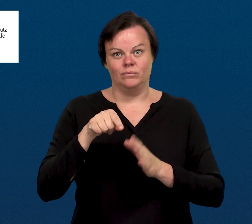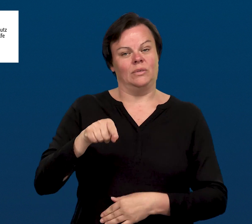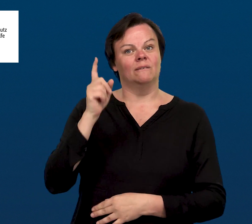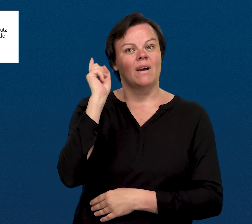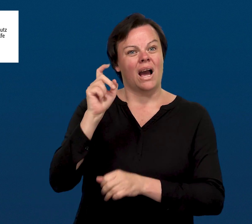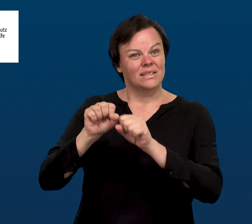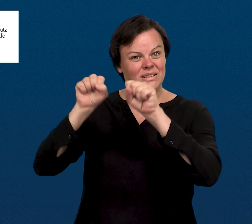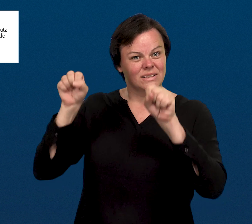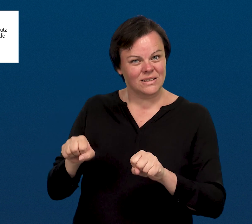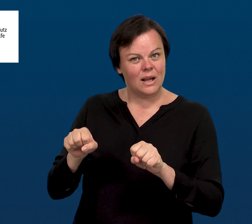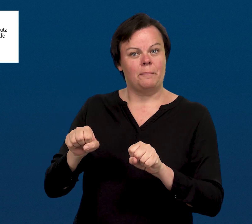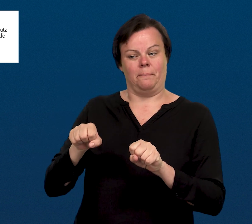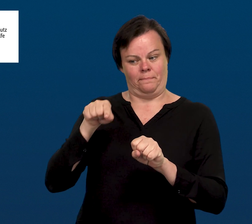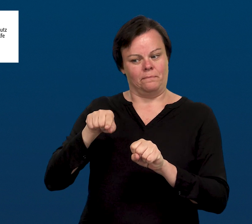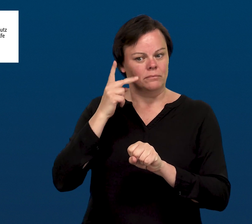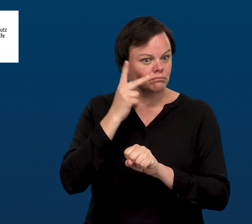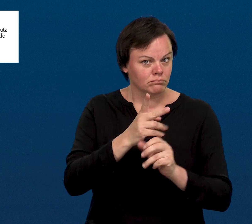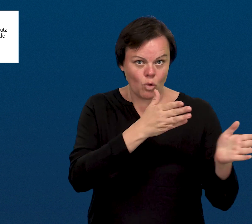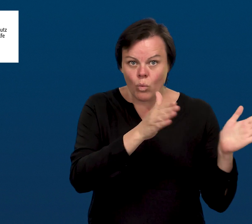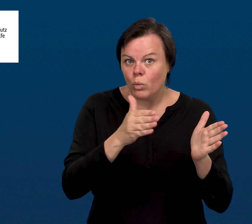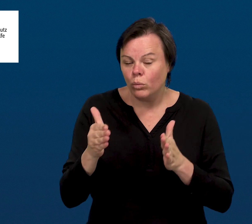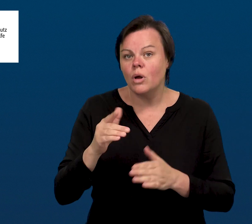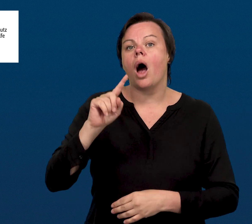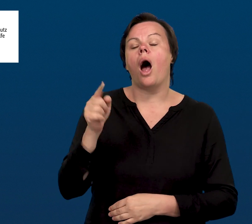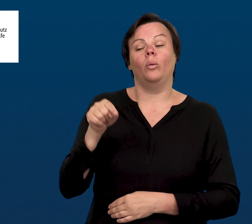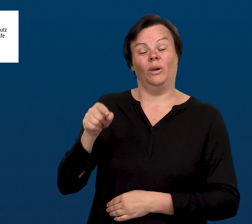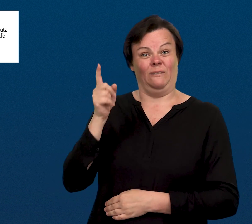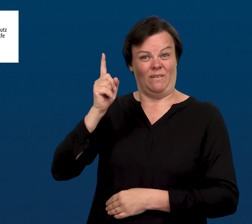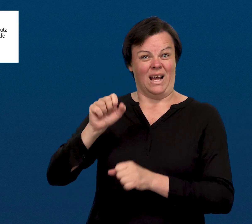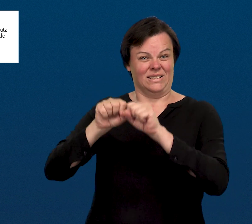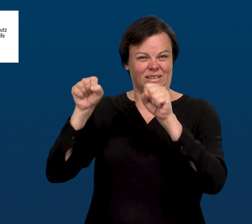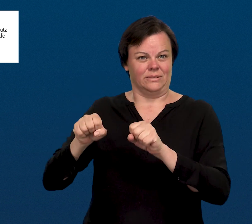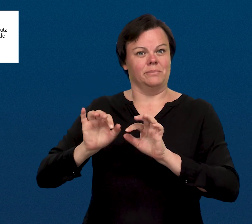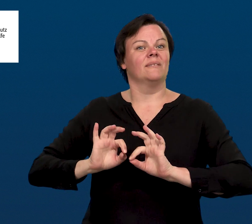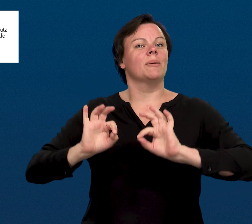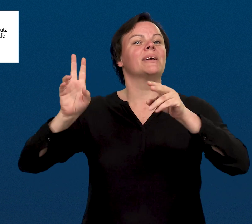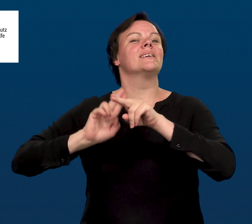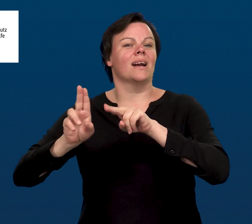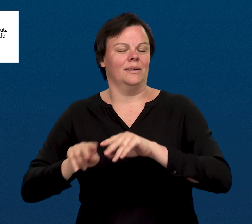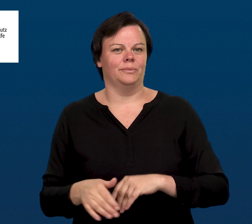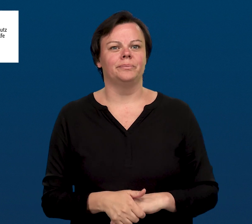und das Warnsystem verbessern.